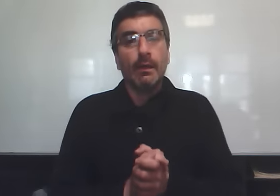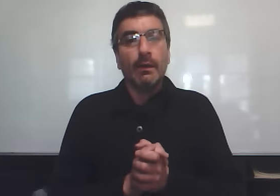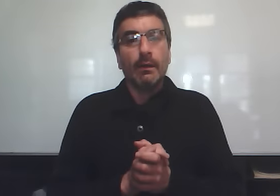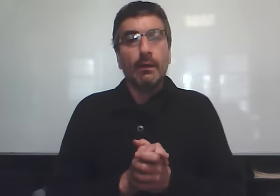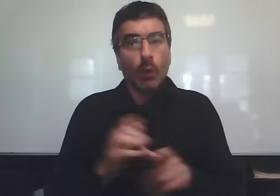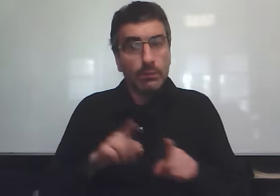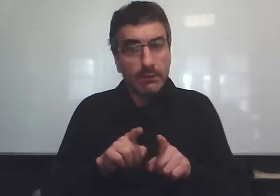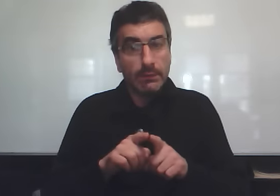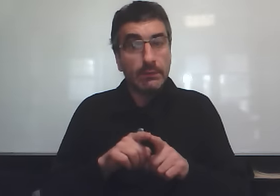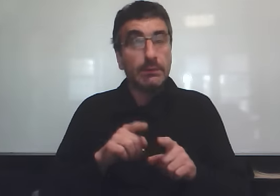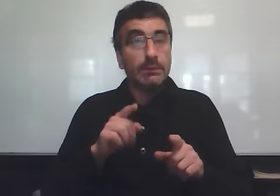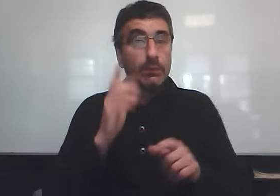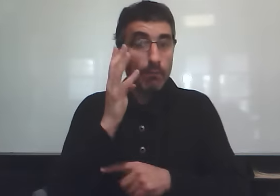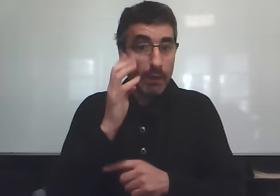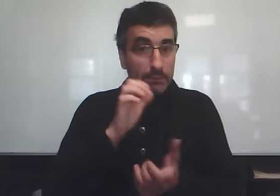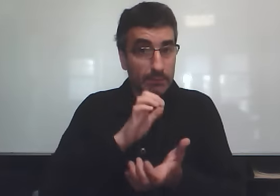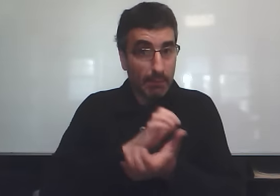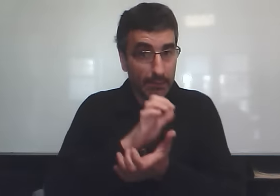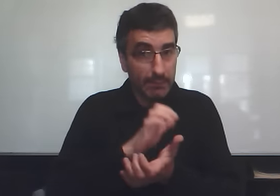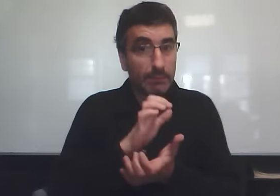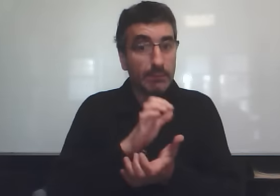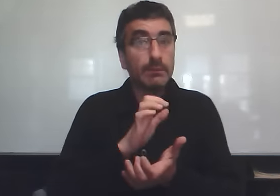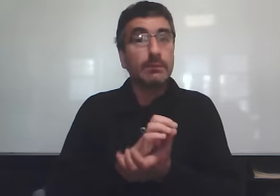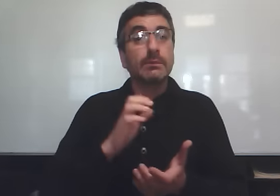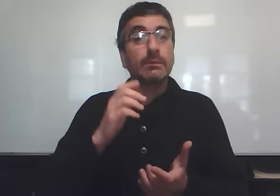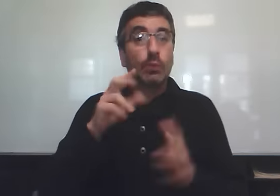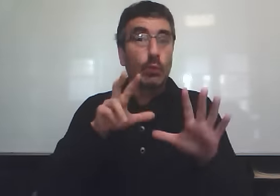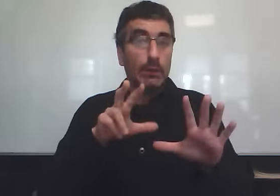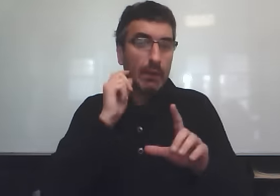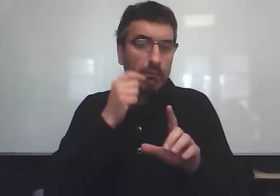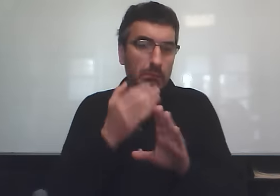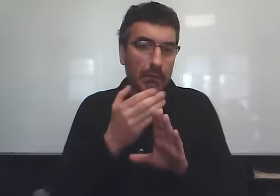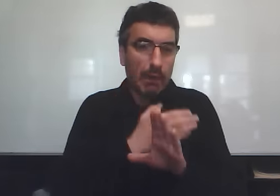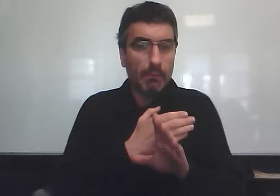Il y aura aussi une conférence de presse le 8 avril, juste avant